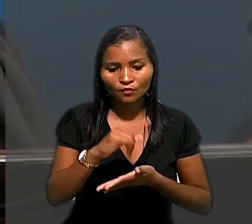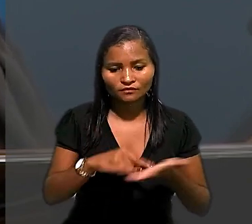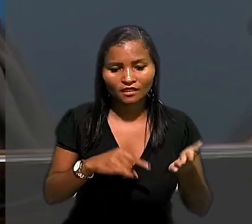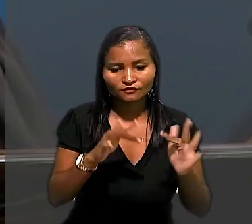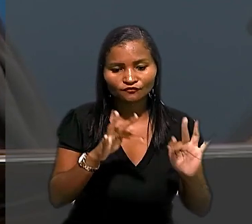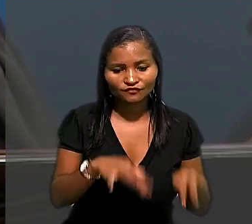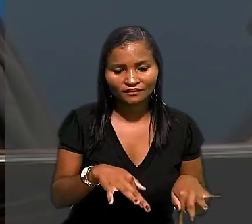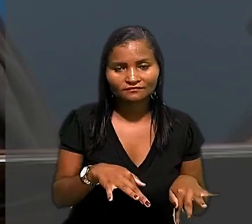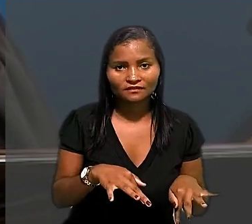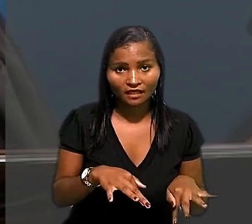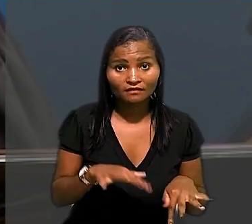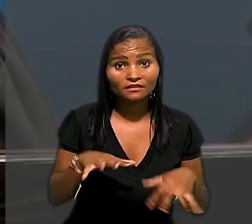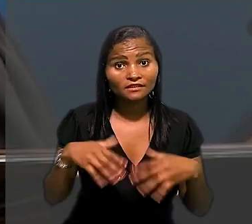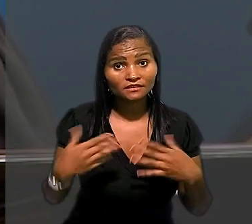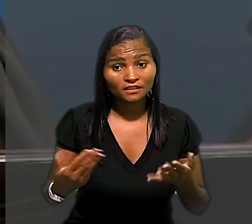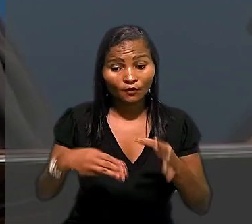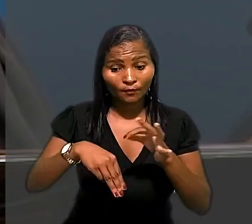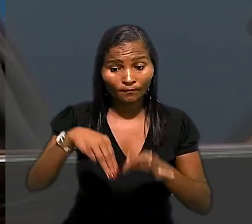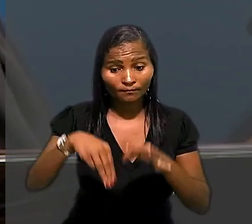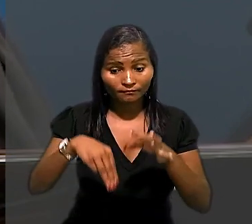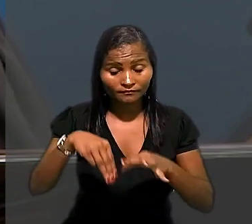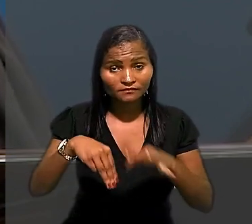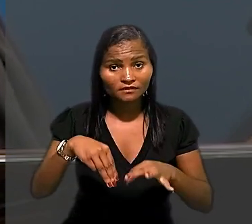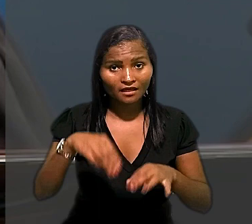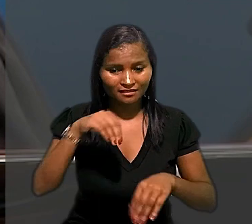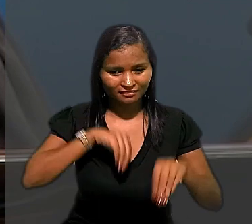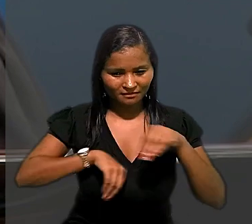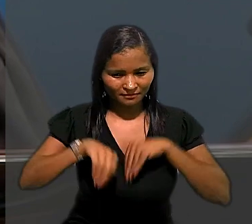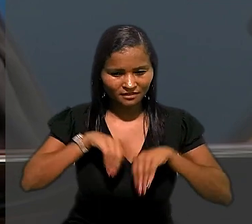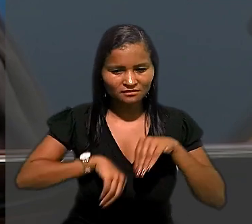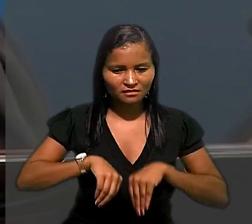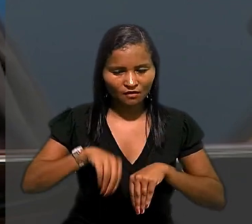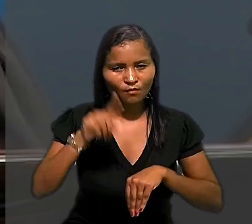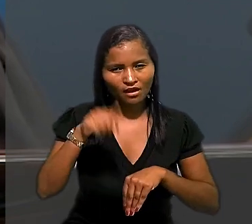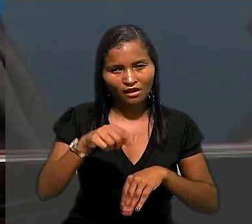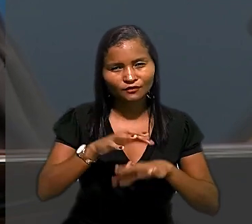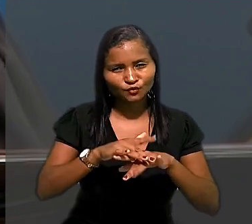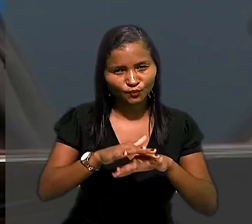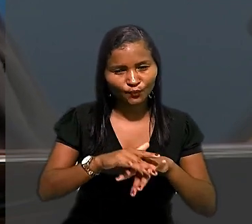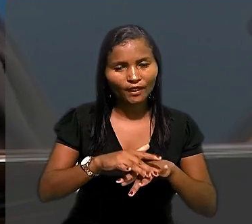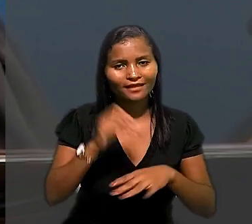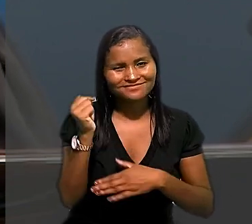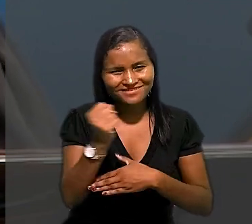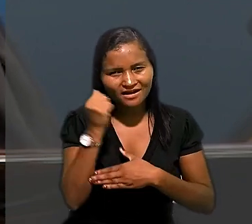rescisão contratual". Dessa forma, segundo o ministro, embora a depressão seja uma doença considerada